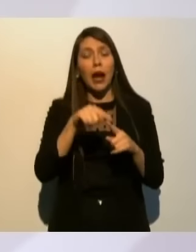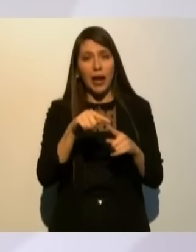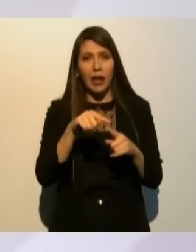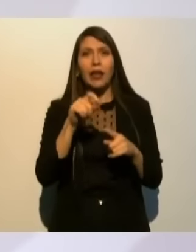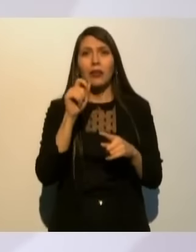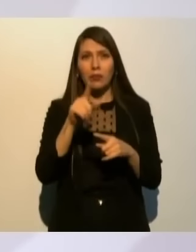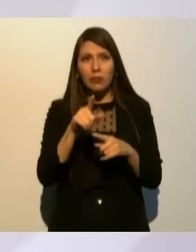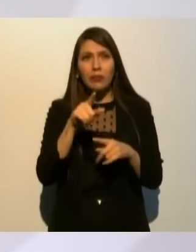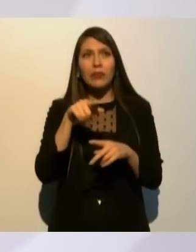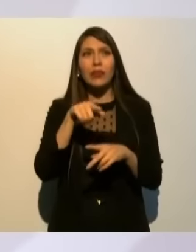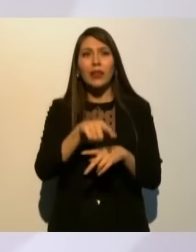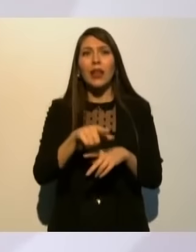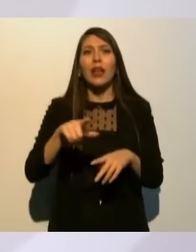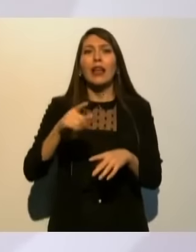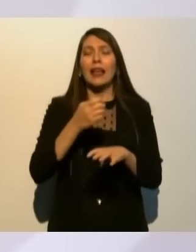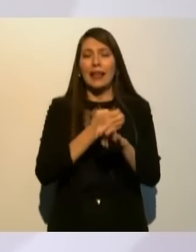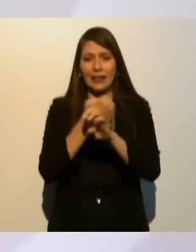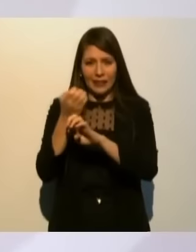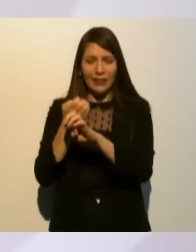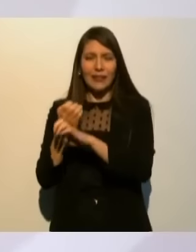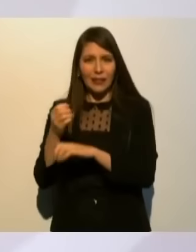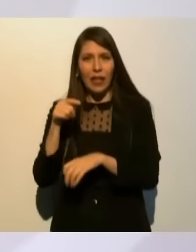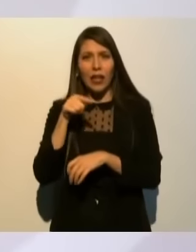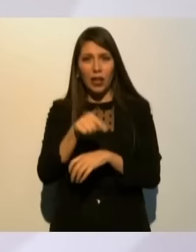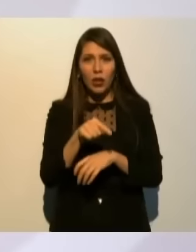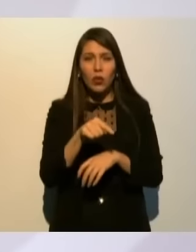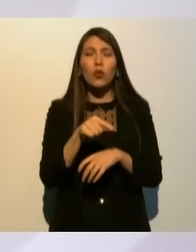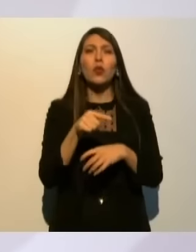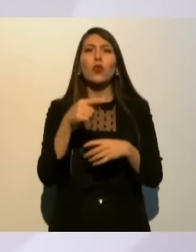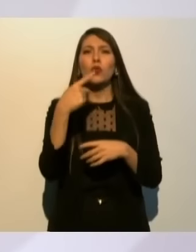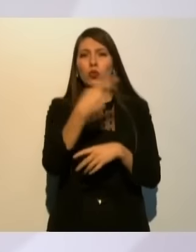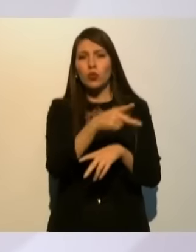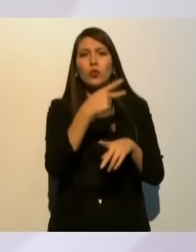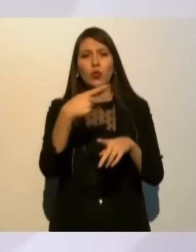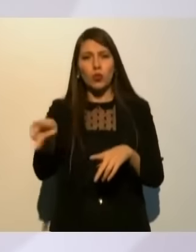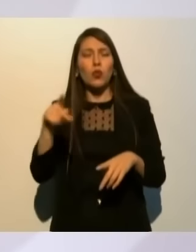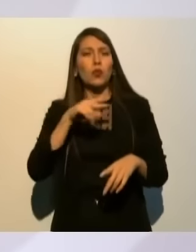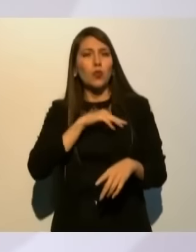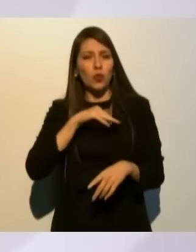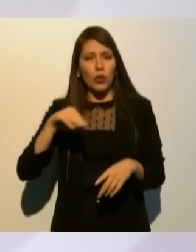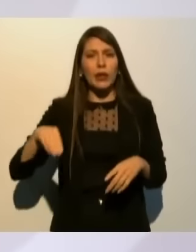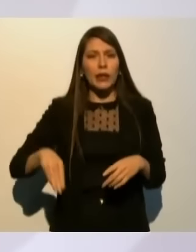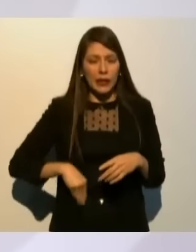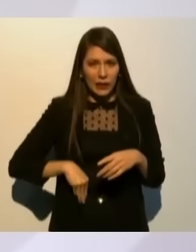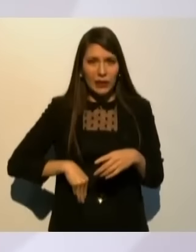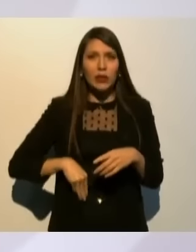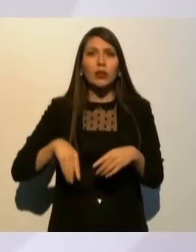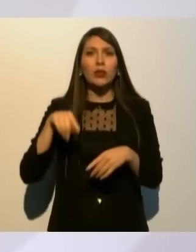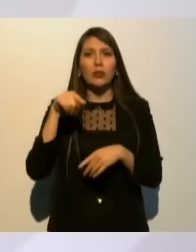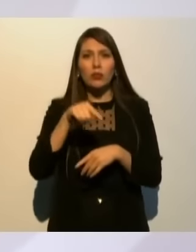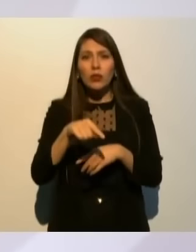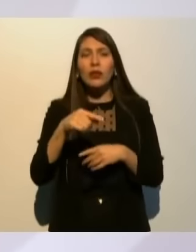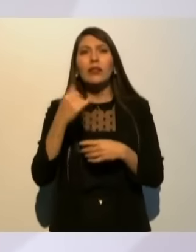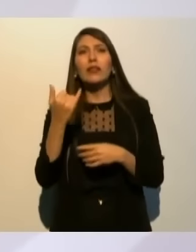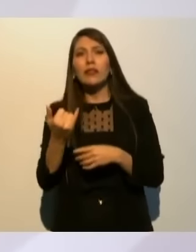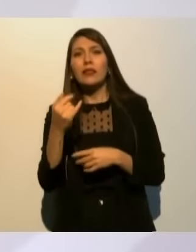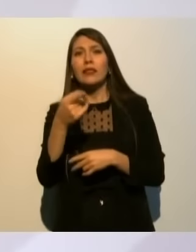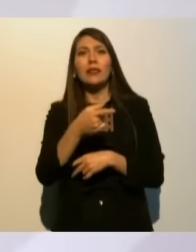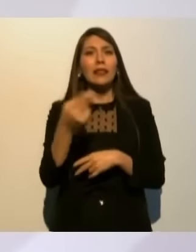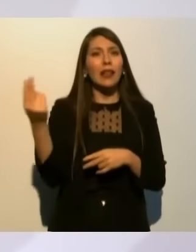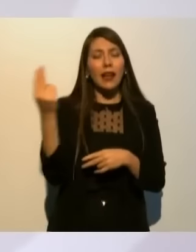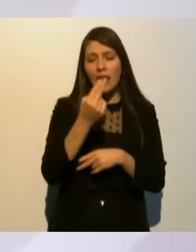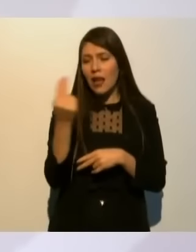infraestructura en todos los municipios del país y de la necesidad que se tiene para realizar nuevas